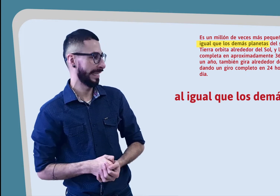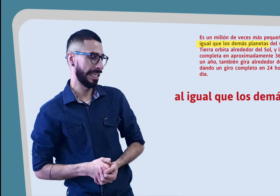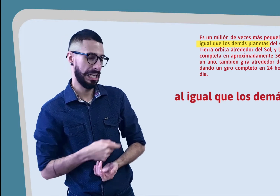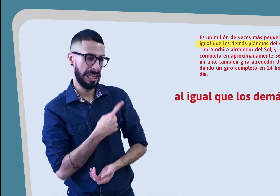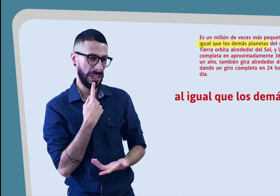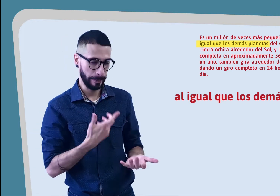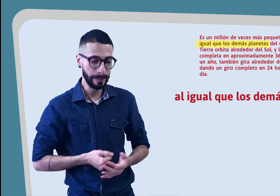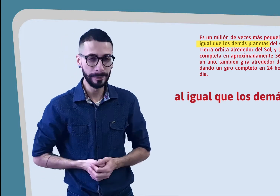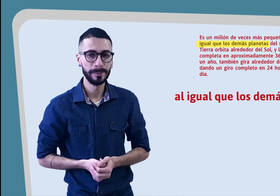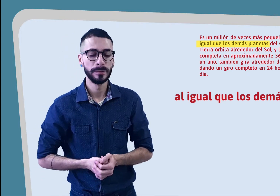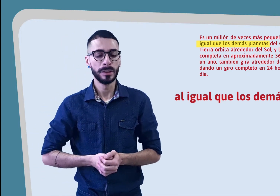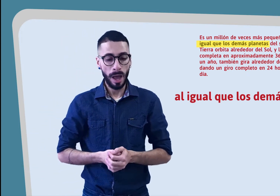Ahí dice: